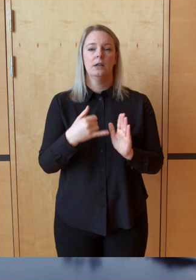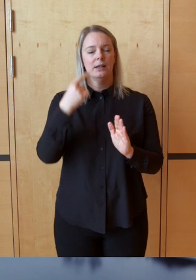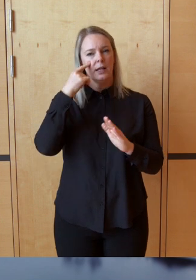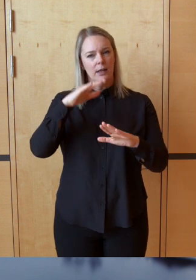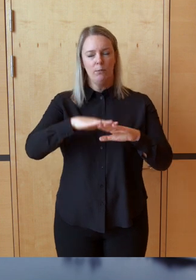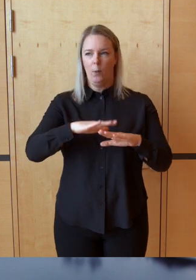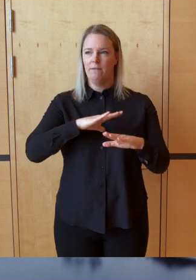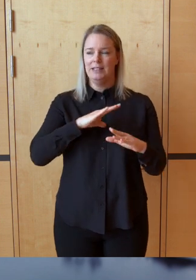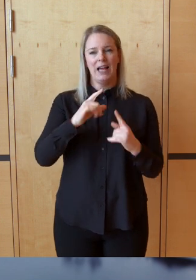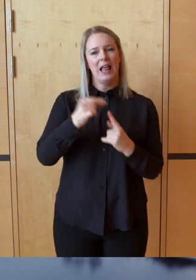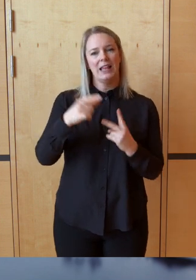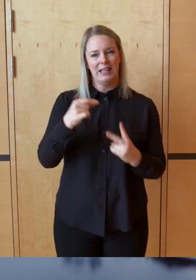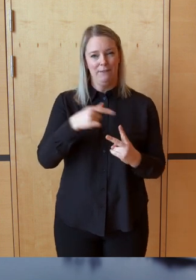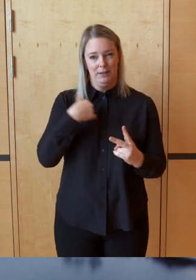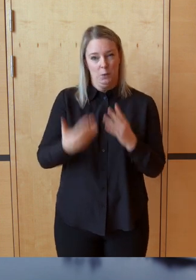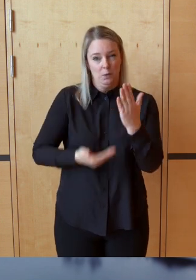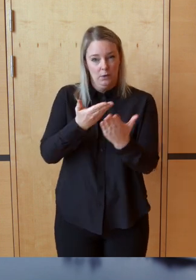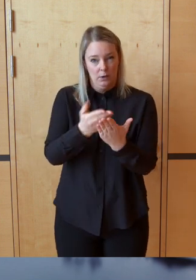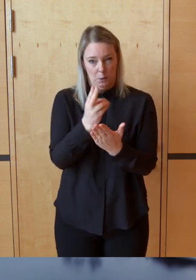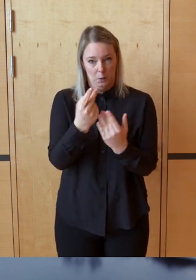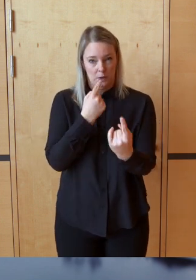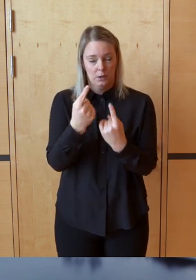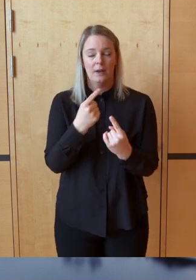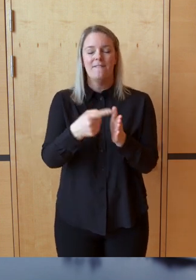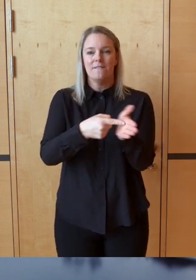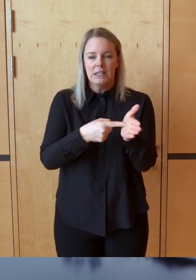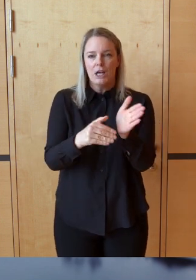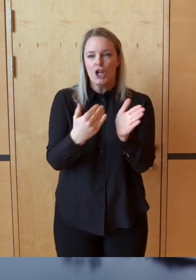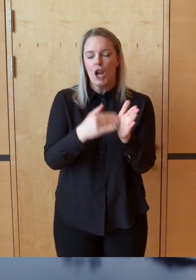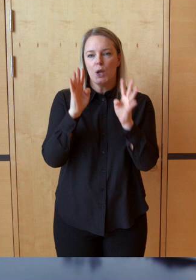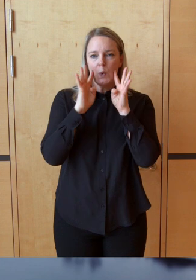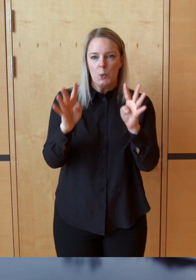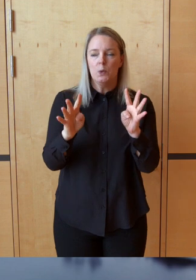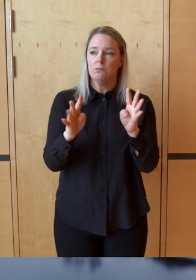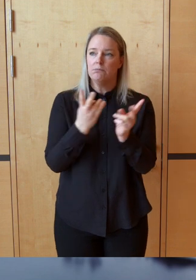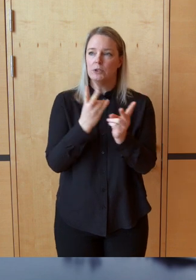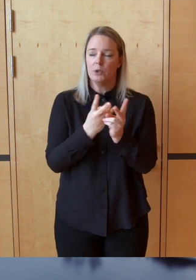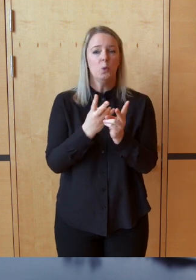Nu som var upp och prata om vissa störande ljud får ju stå för de de tyckandet så här